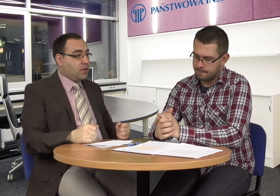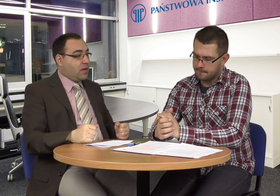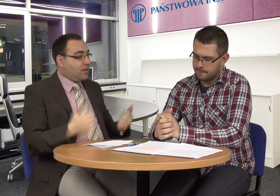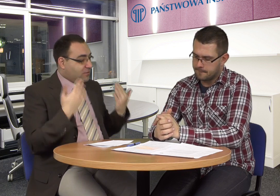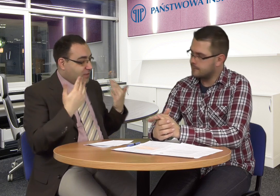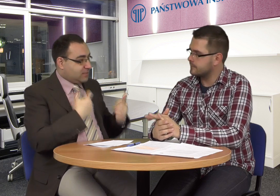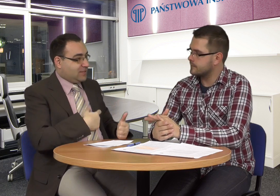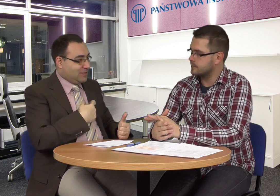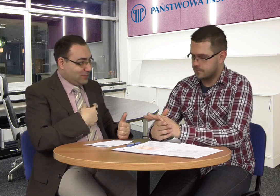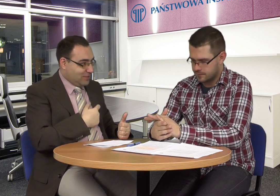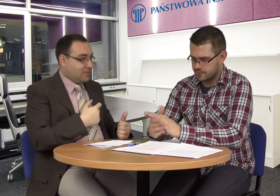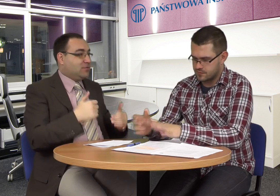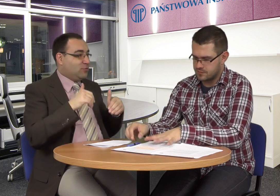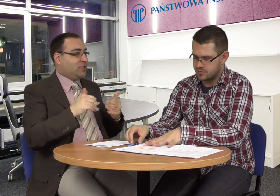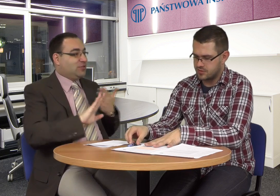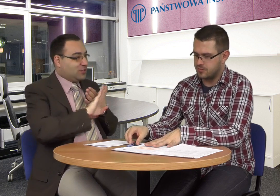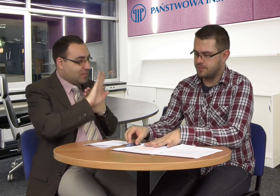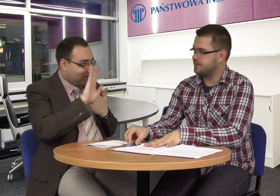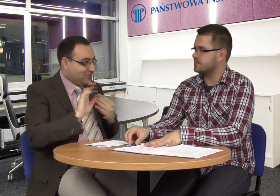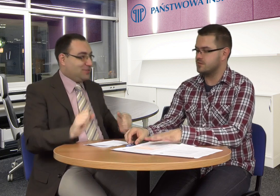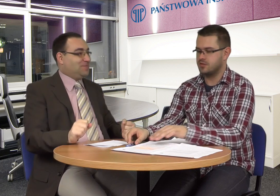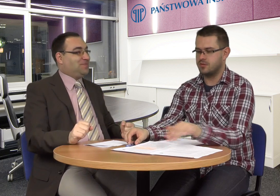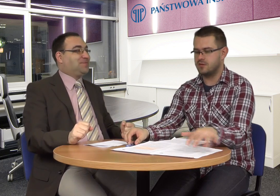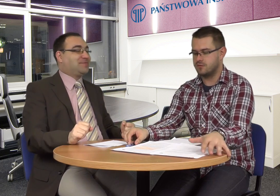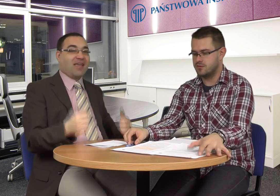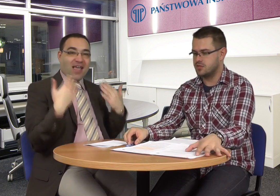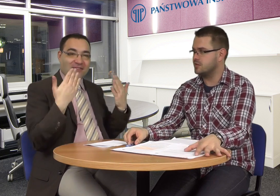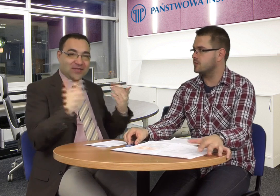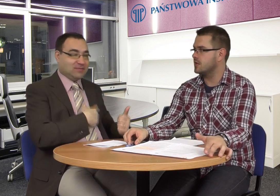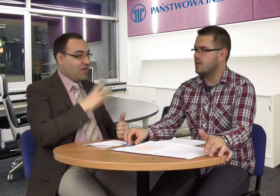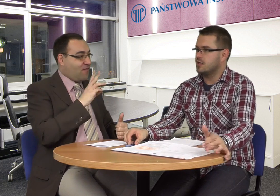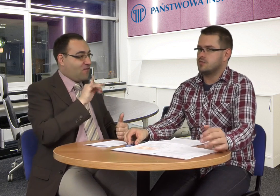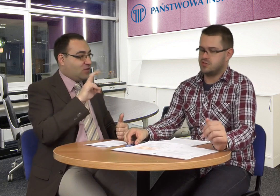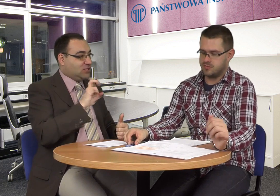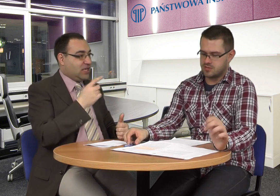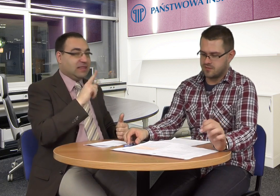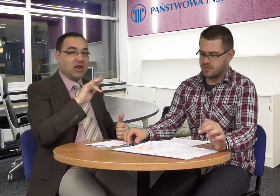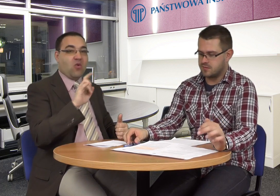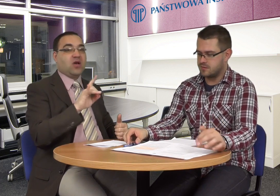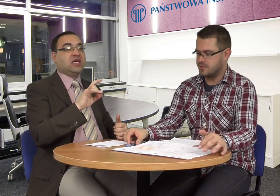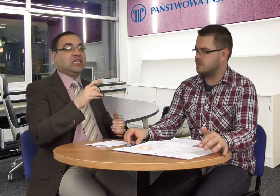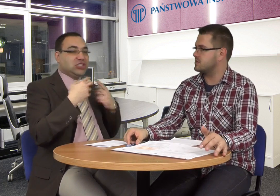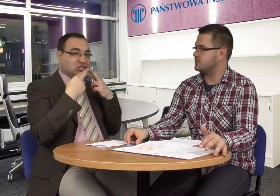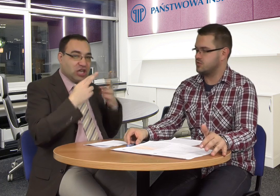Witam serdecznie, mógłby Pan się przedstawić? Wojciech Deląg, Rzecznik Prasowy Państwowej Inspekcji Pracy w Rzeszowie.